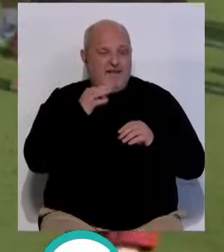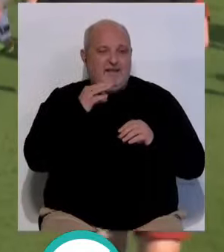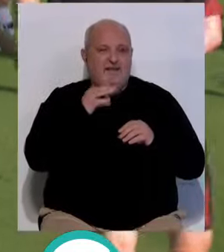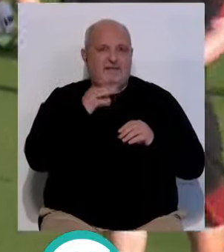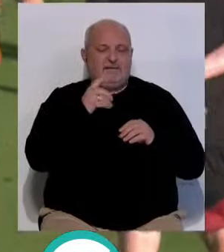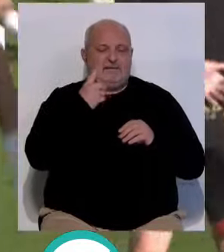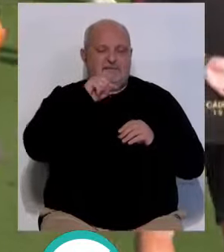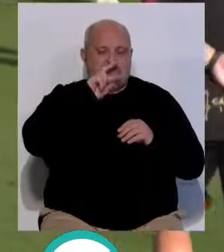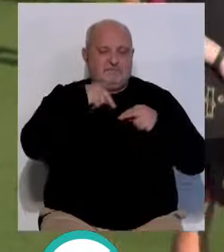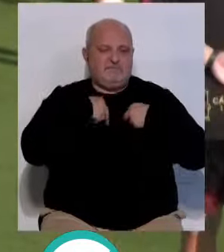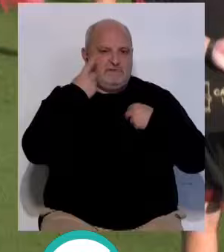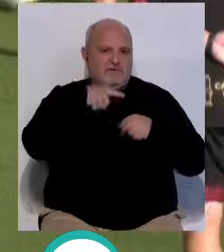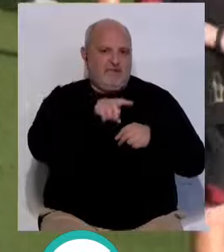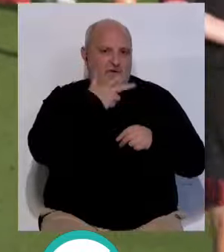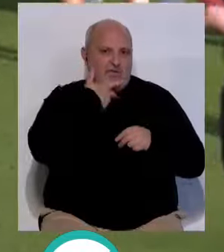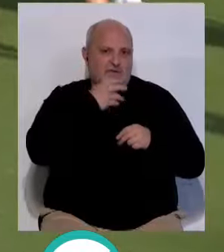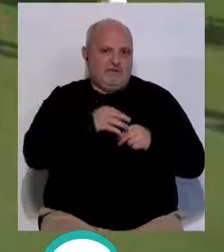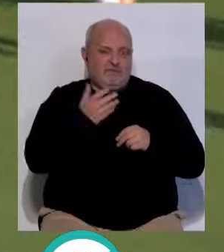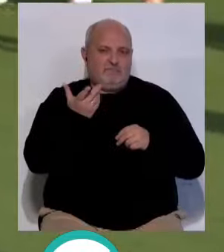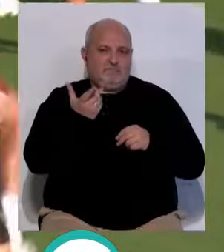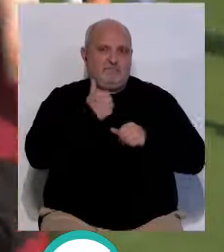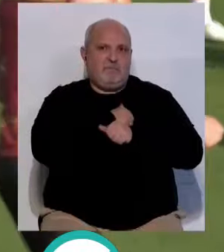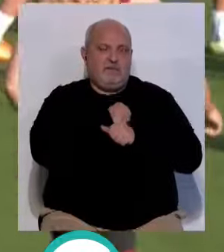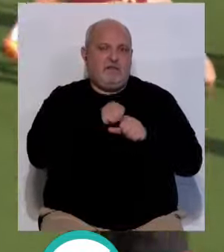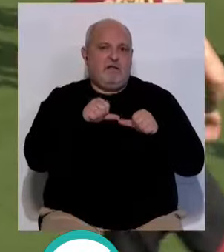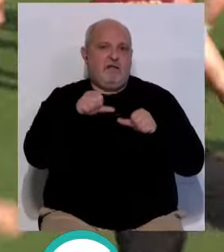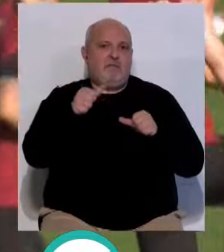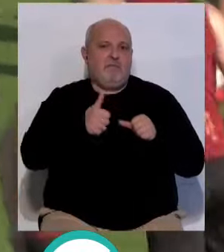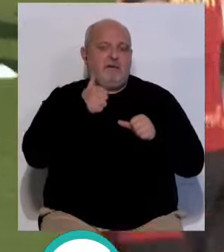podía ser su rol este año quizás Él seguramente hubiese esperado jugar más de lo que ha jugado